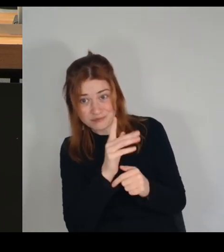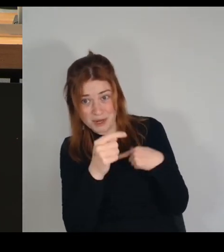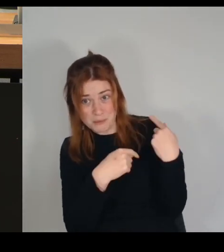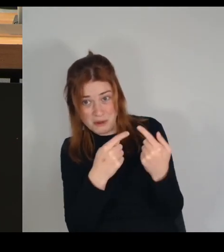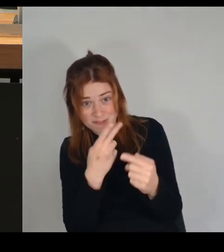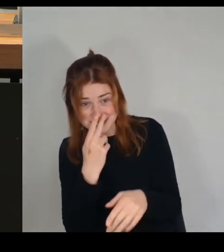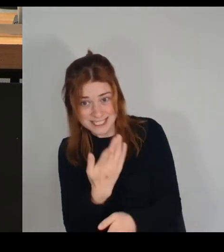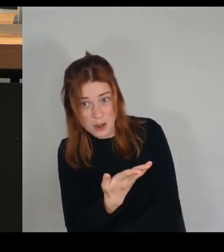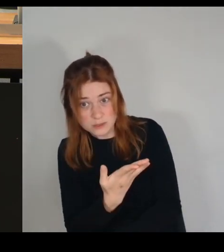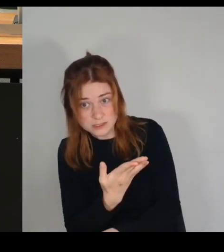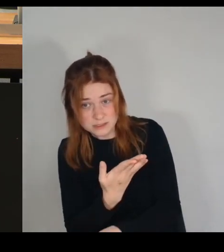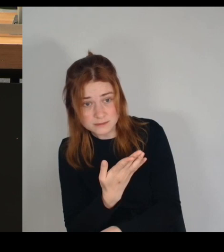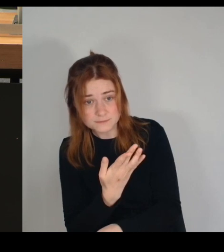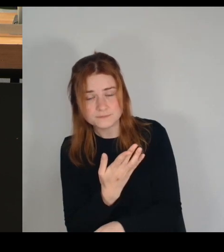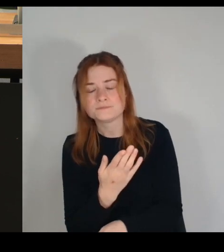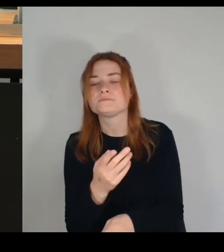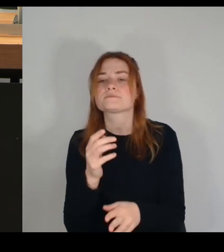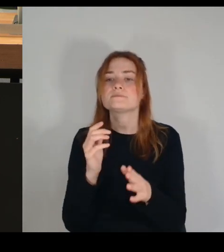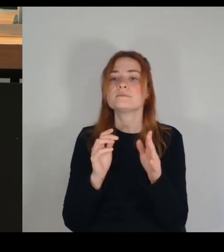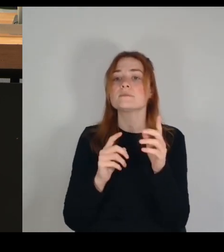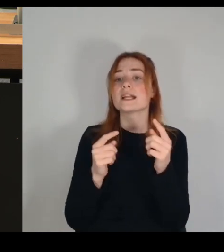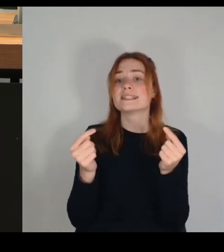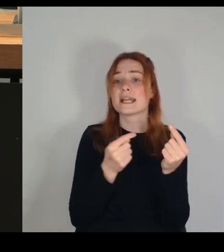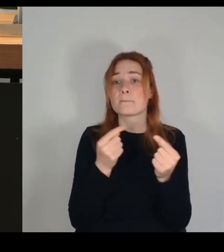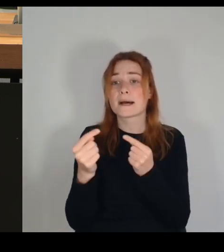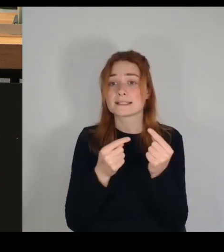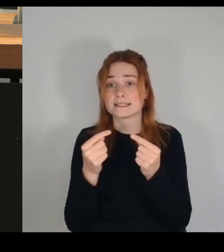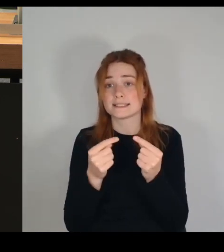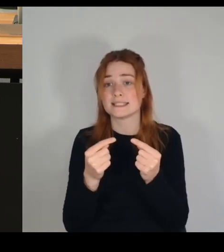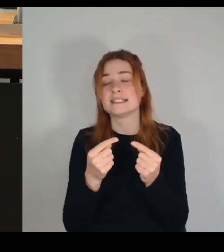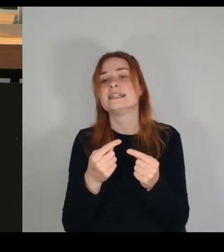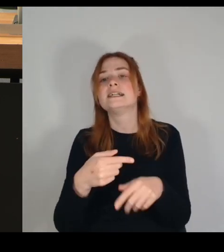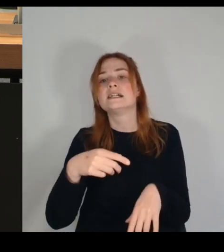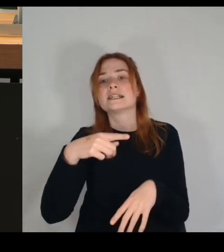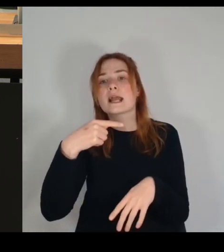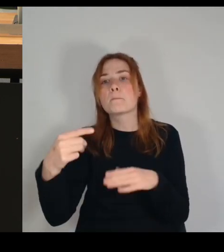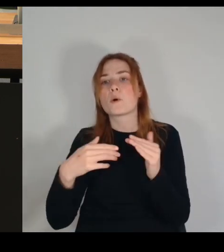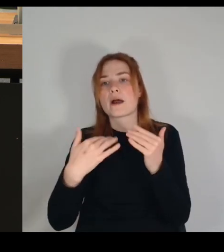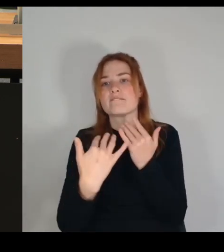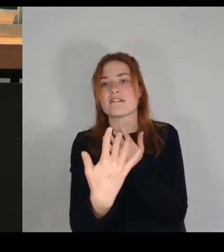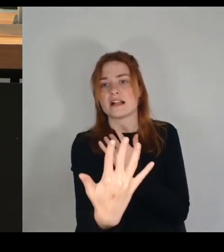so, da haben Sie uns auch vorgeworfen, dass wir gegen die Unterbringung von Geflüchteten ist. Es gibt